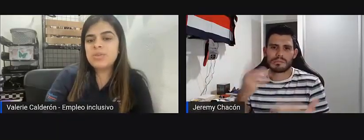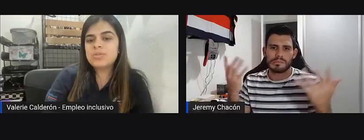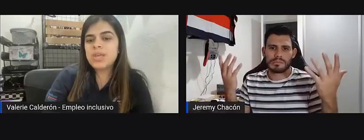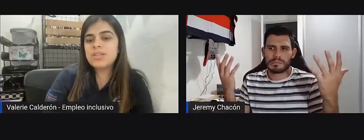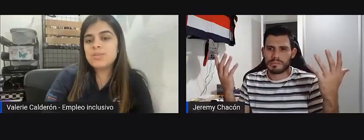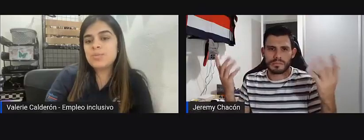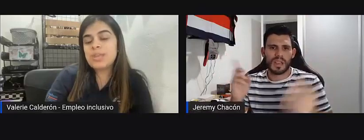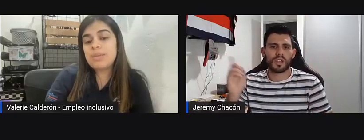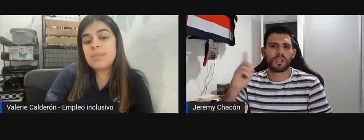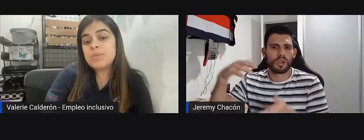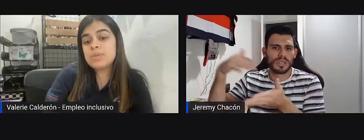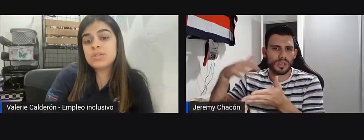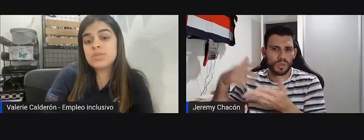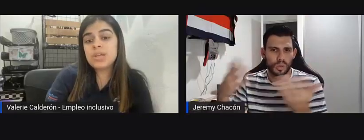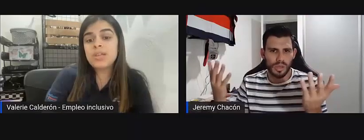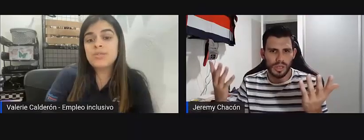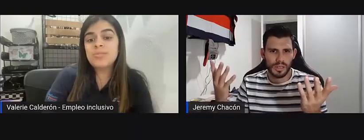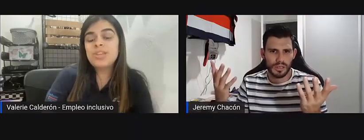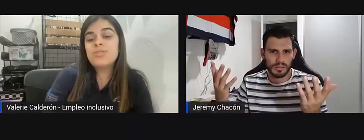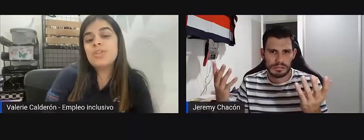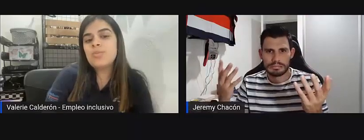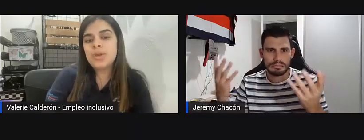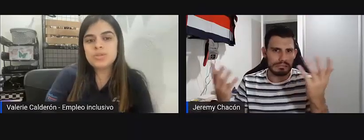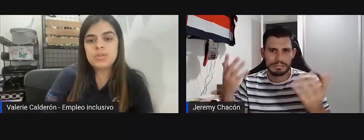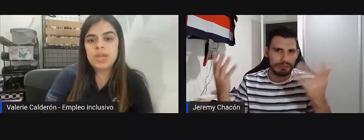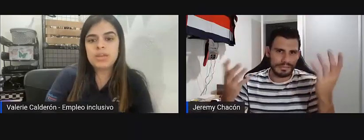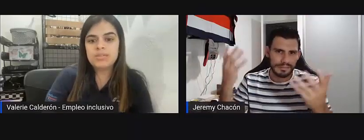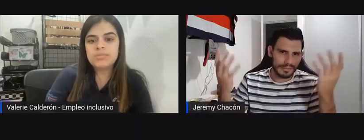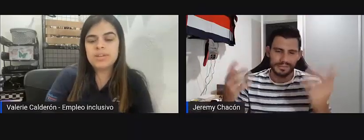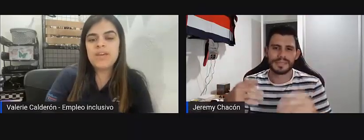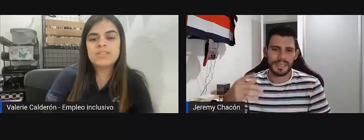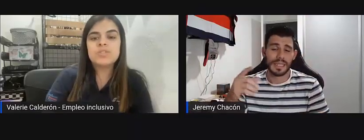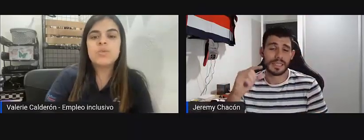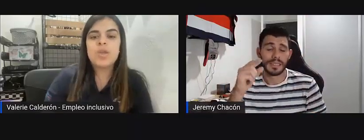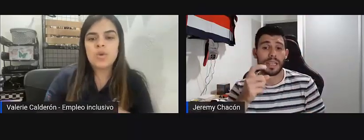esto y esto pero tal vez la persona sorda sí dónde lo puede estudiar para a veces no